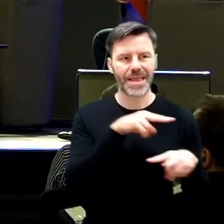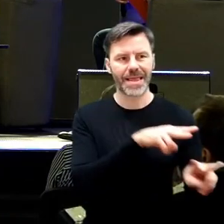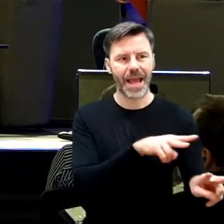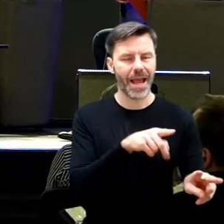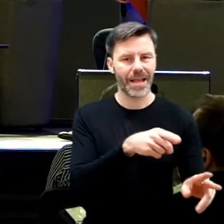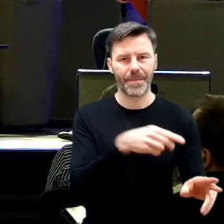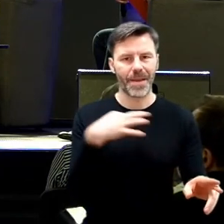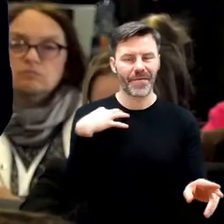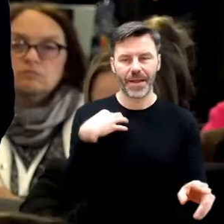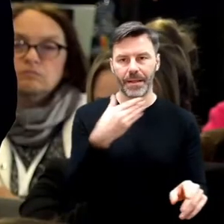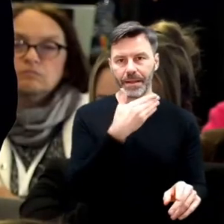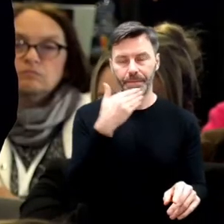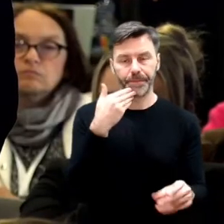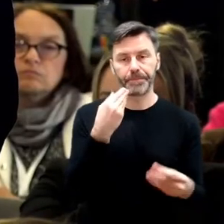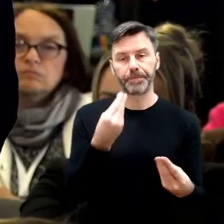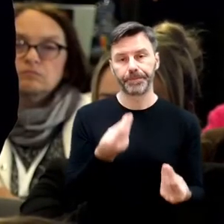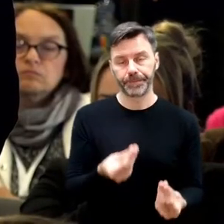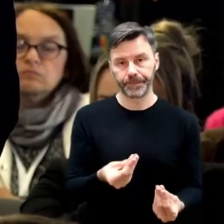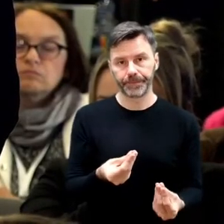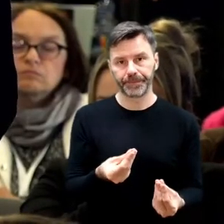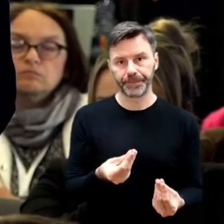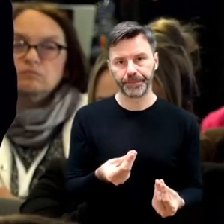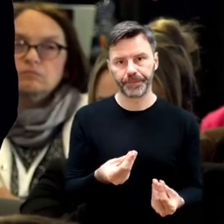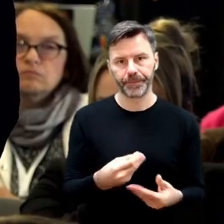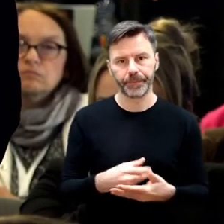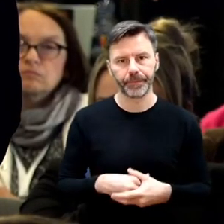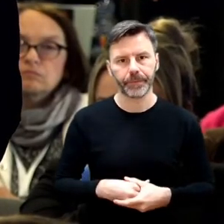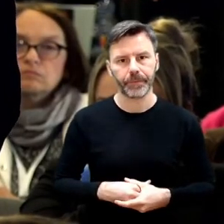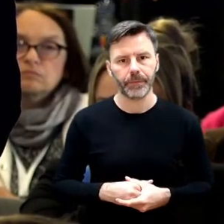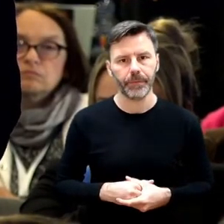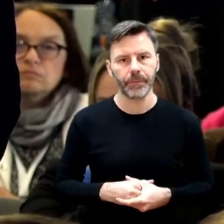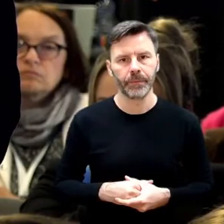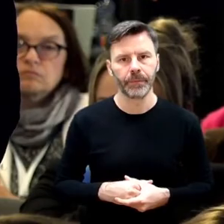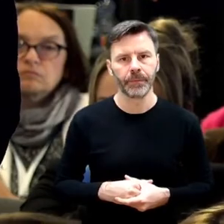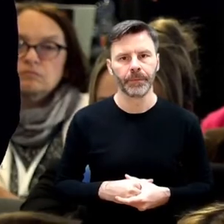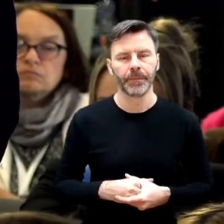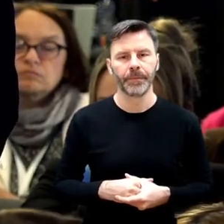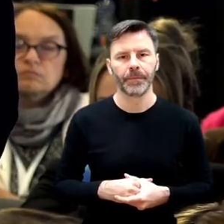i też często w związku z tym na przykład jakby uciekają po prostu z miast,